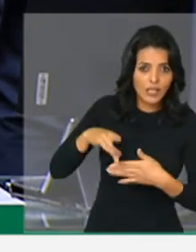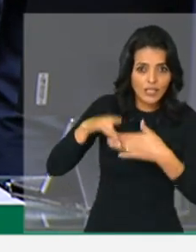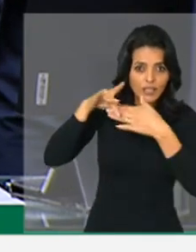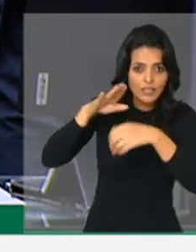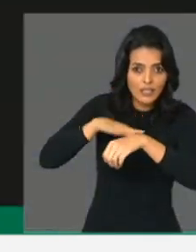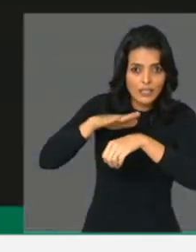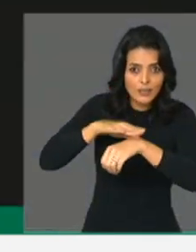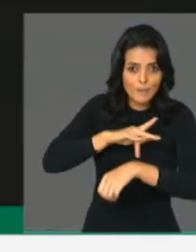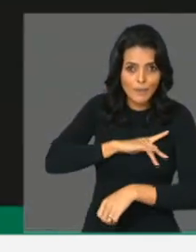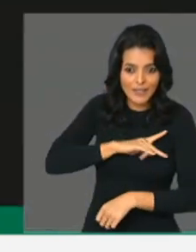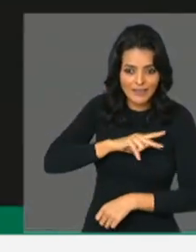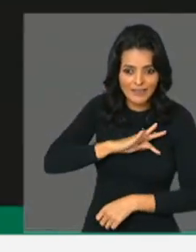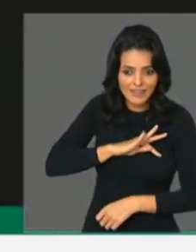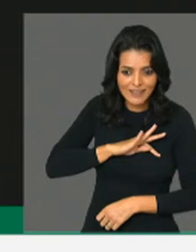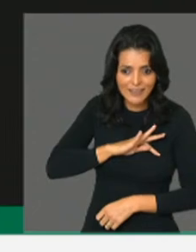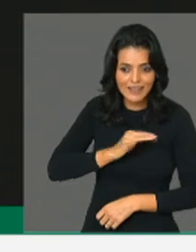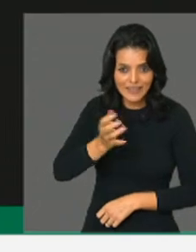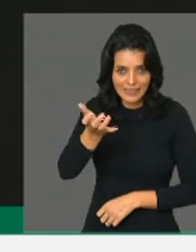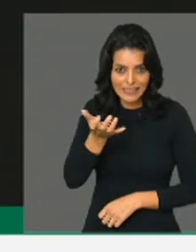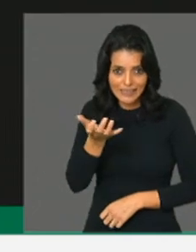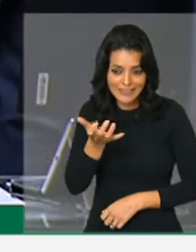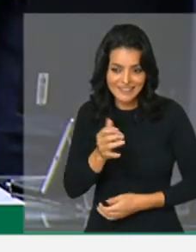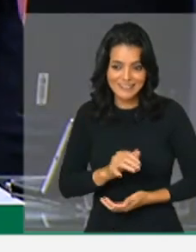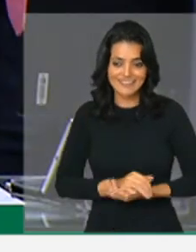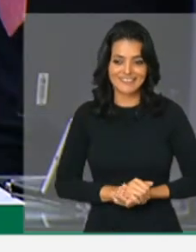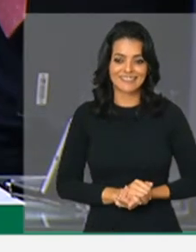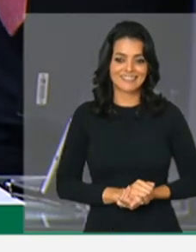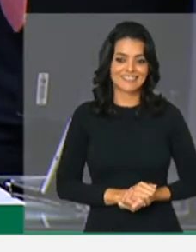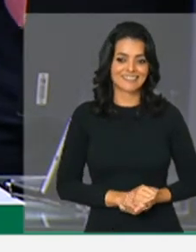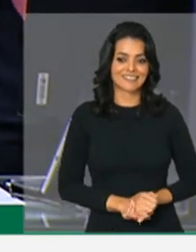PRESIDENTE, PARA O PDT TAMBÉ M, PRESIDENTE. [DEPUTADA]: PSOL TAMBÉM, PRESIDENTE.